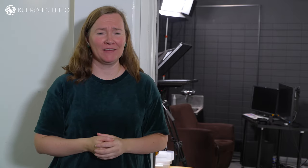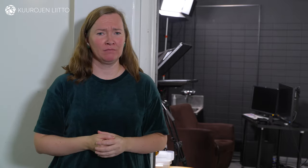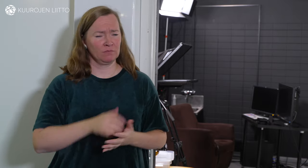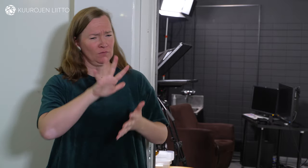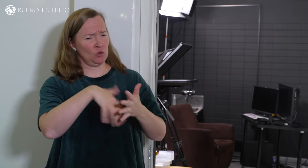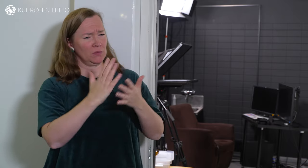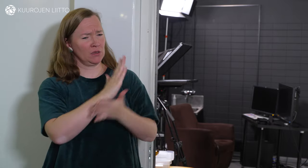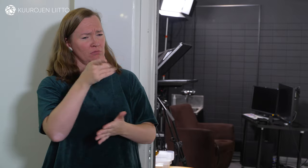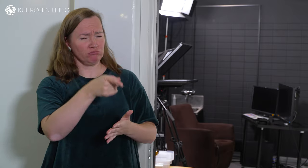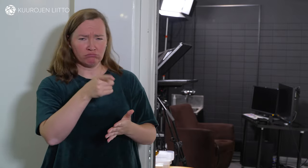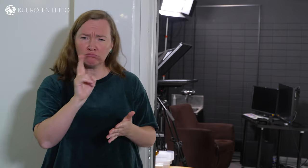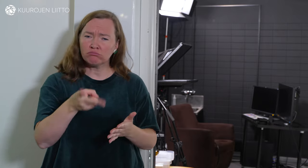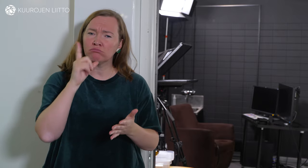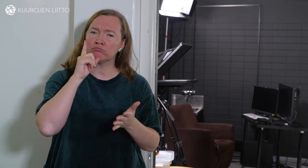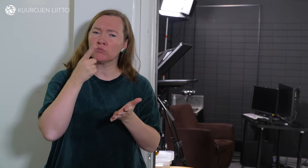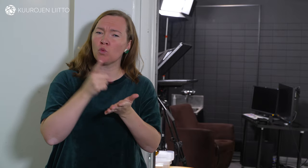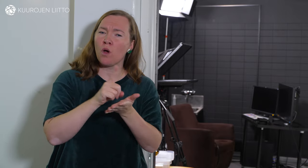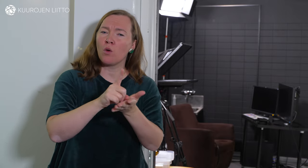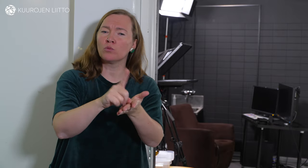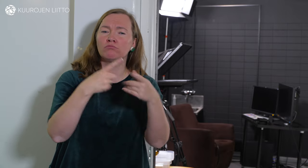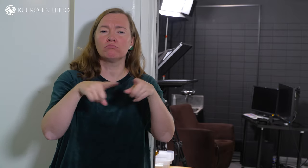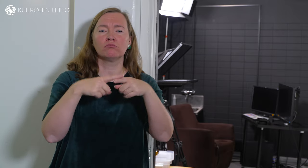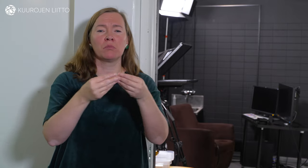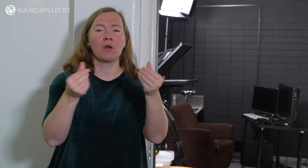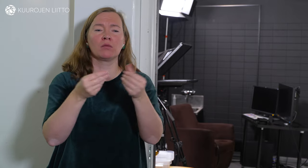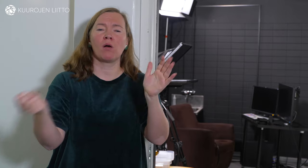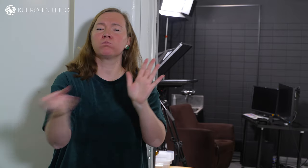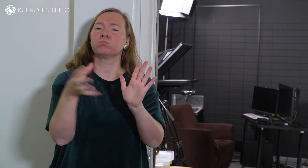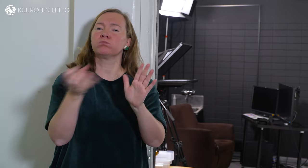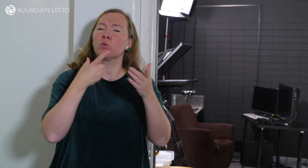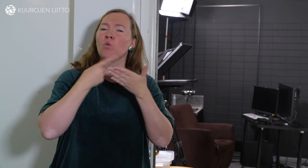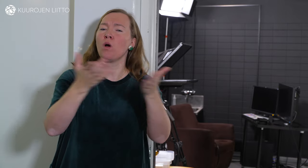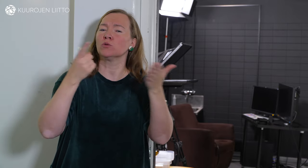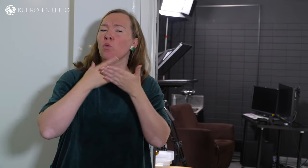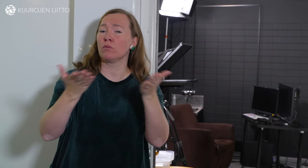Viittomakieliseen kirjastoon ilmestyy kuukausittain uusia ohjelmia -